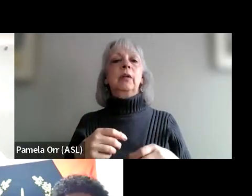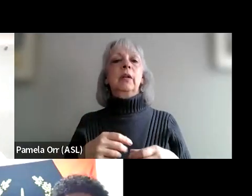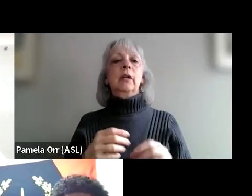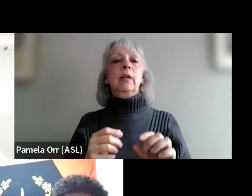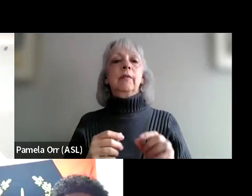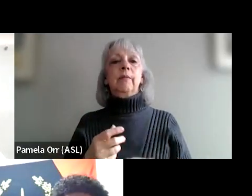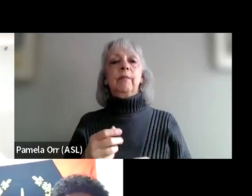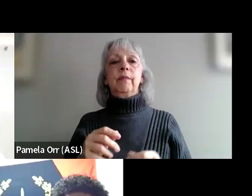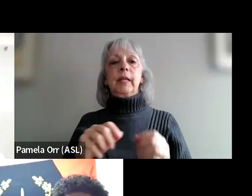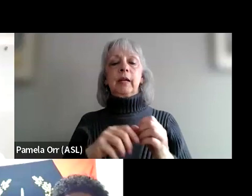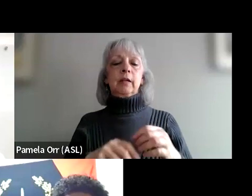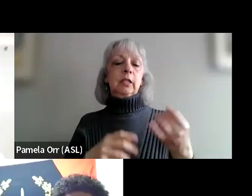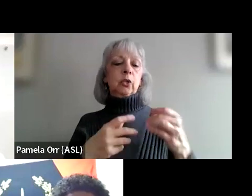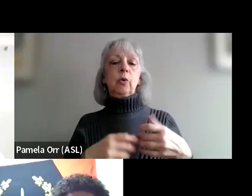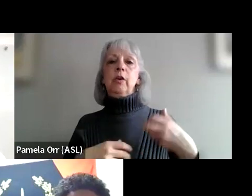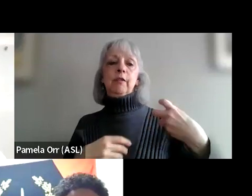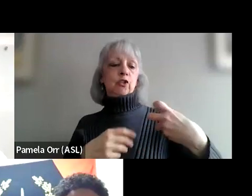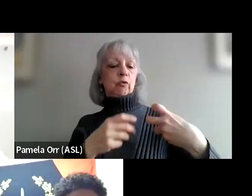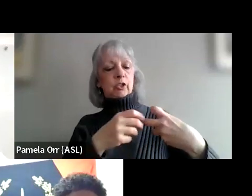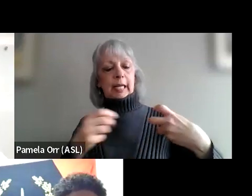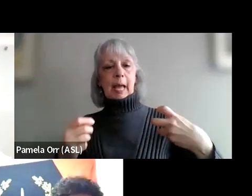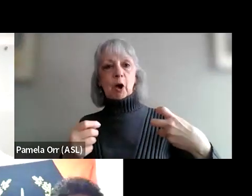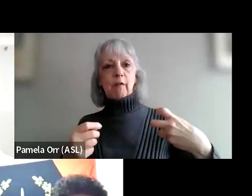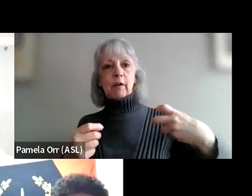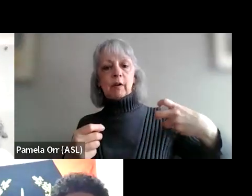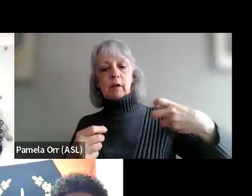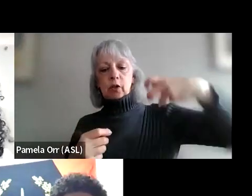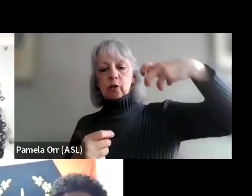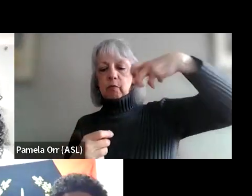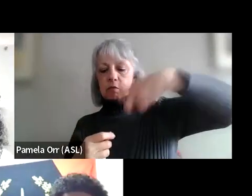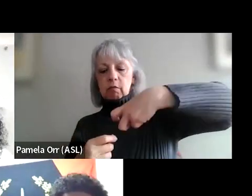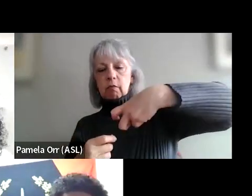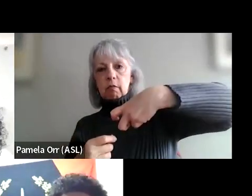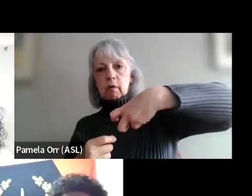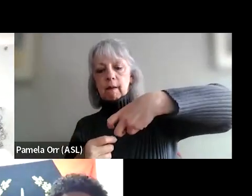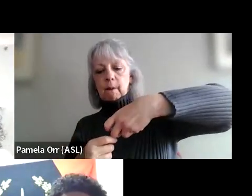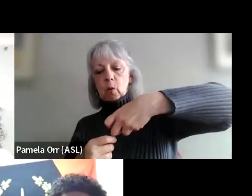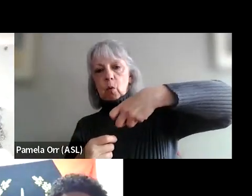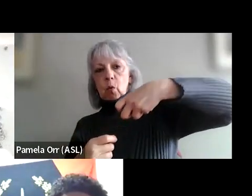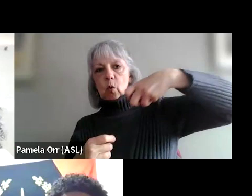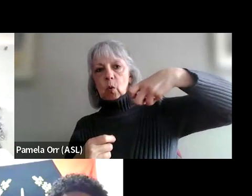se quita la tapa de la jeringa, se introduce en el vial, se succiona la naloxona